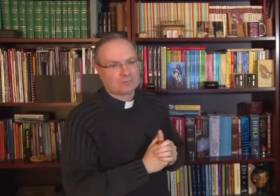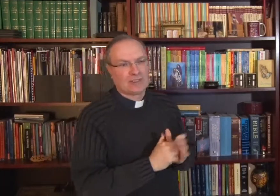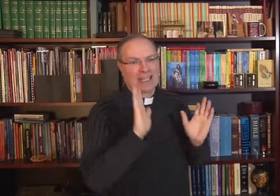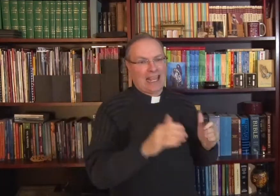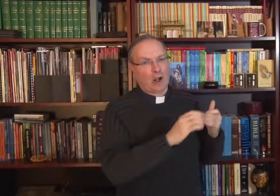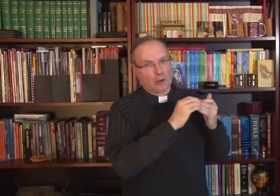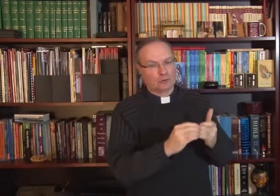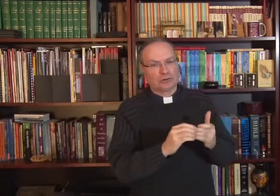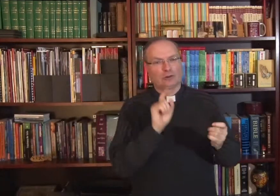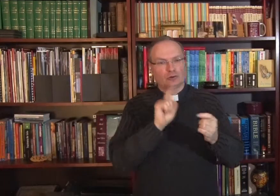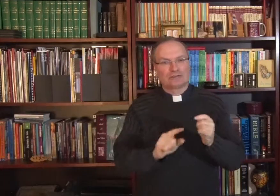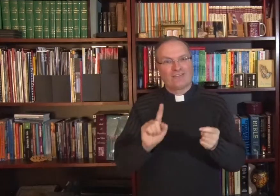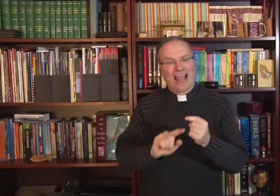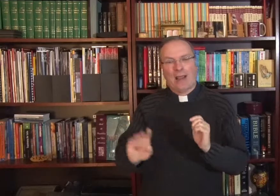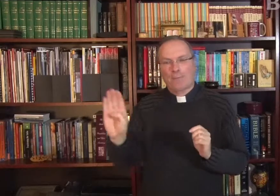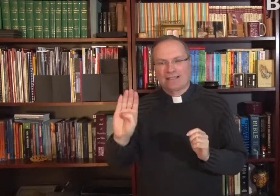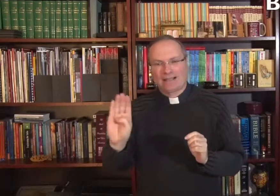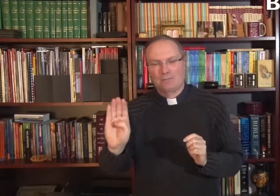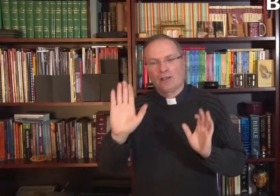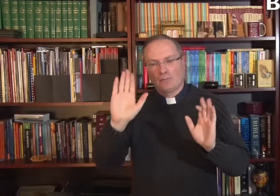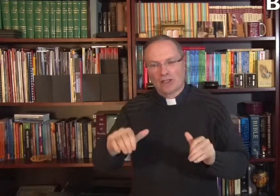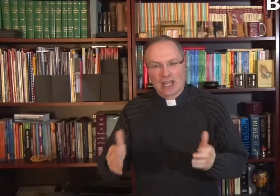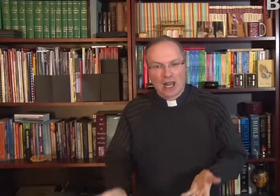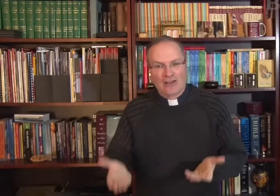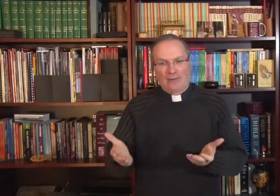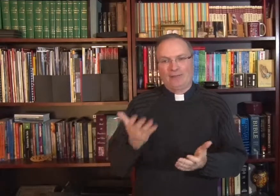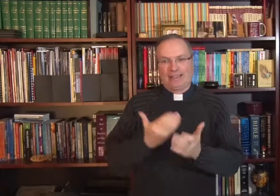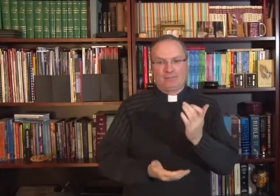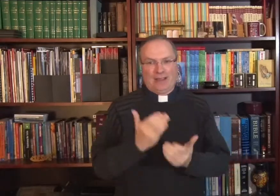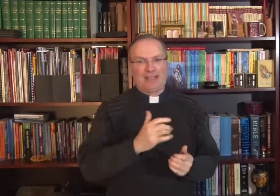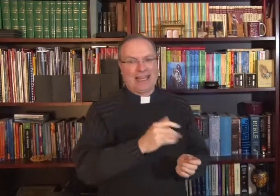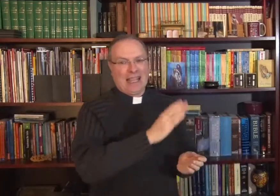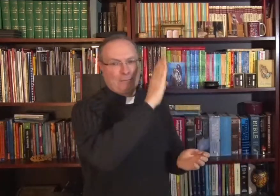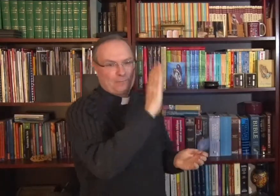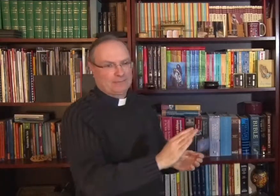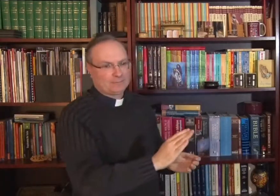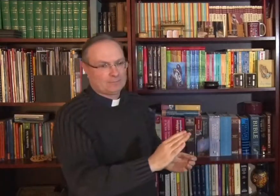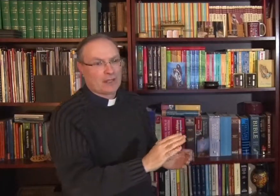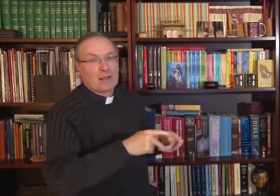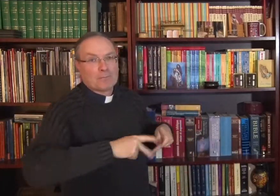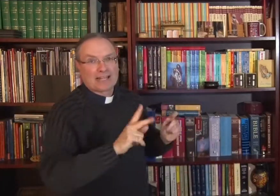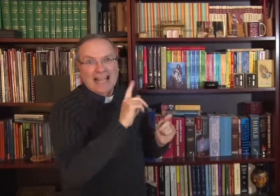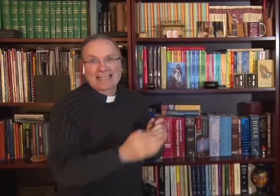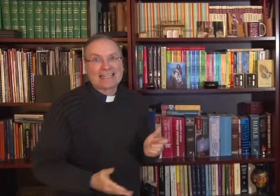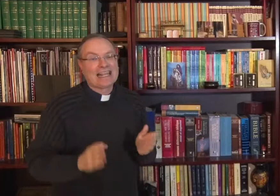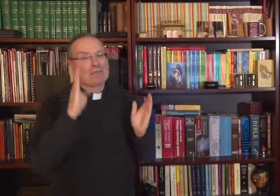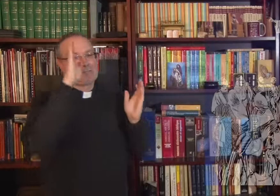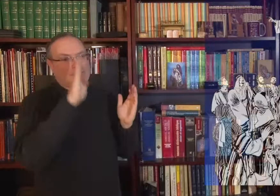Il les conduisit jusque vers Béthanie, puis il leva les mains et les bénit. Pendant qu’il les bénissait,